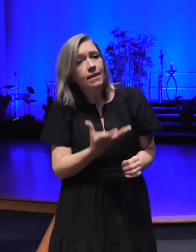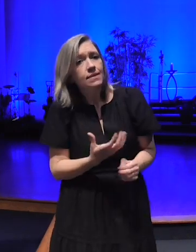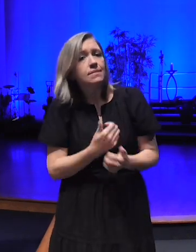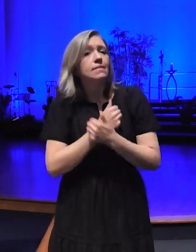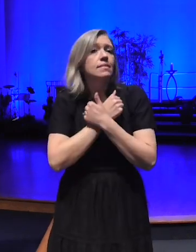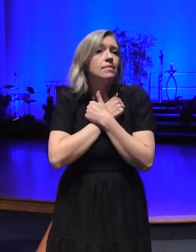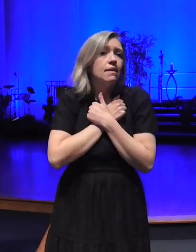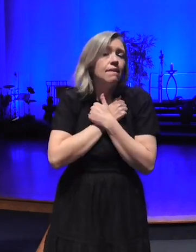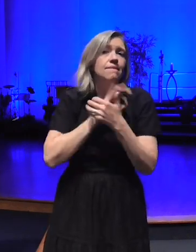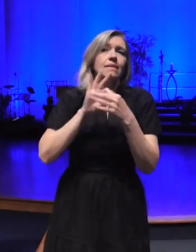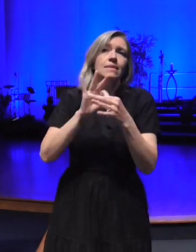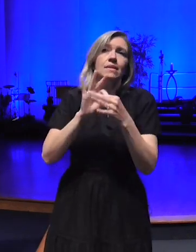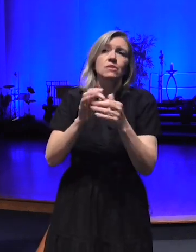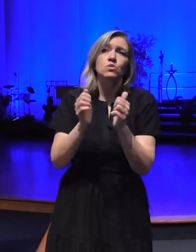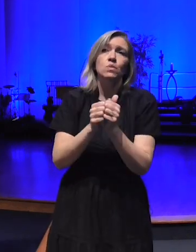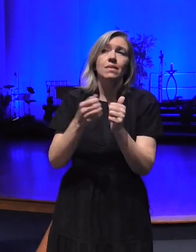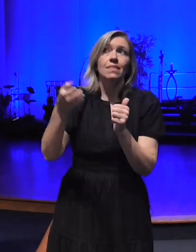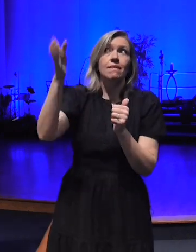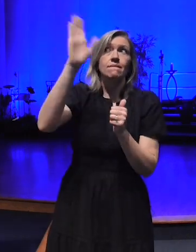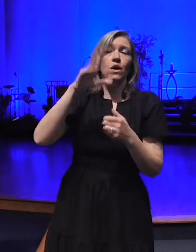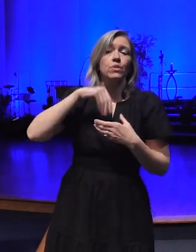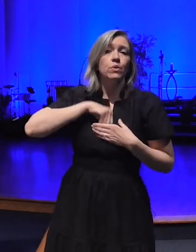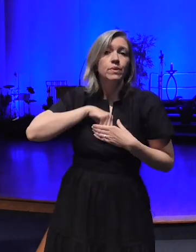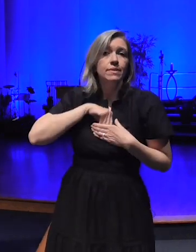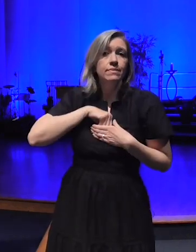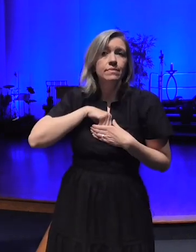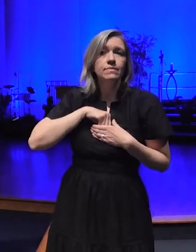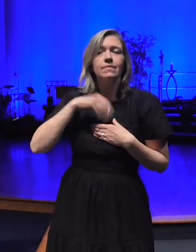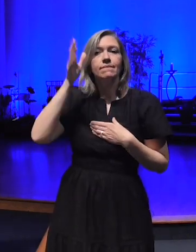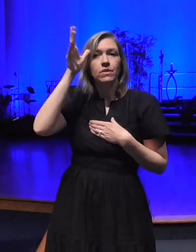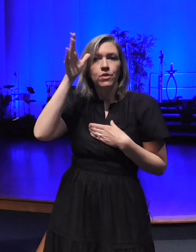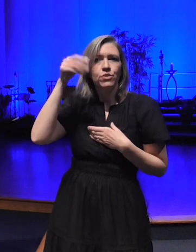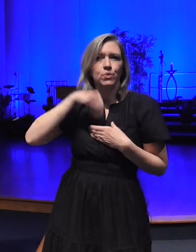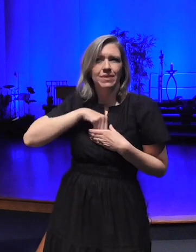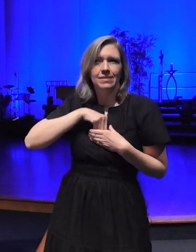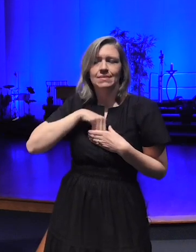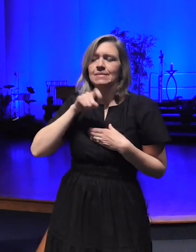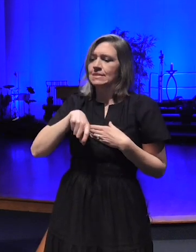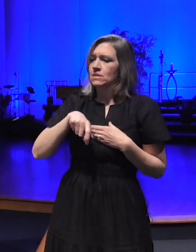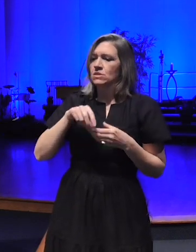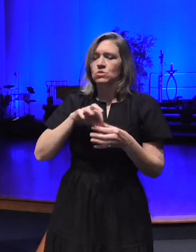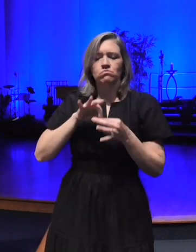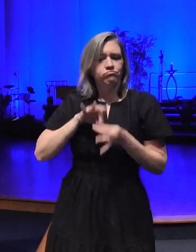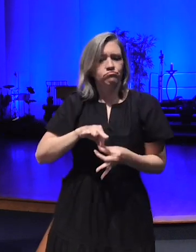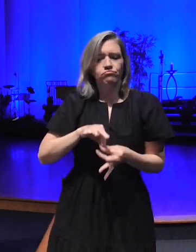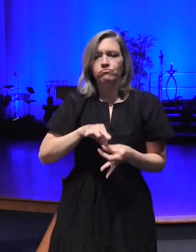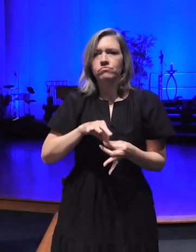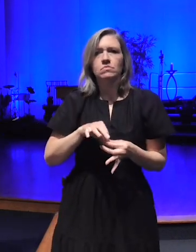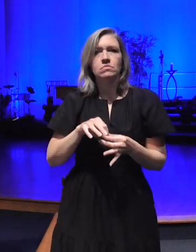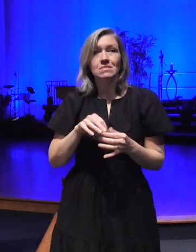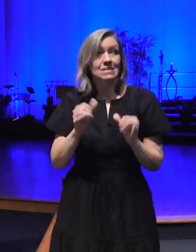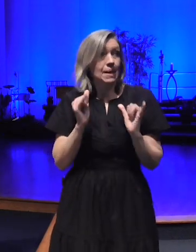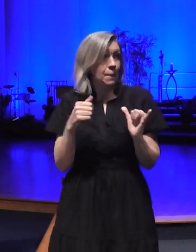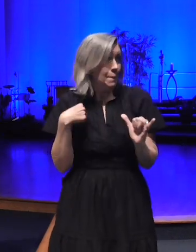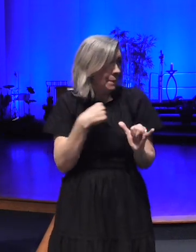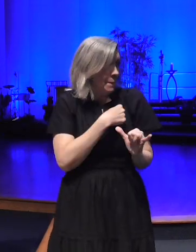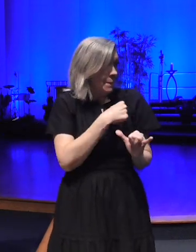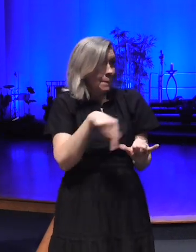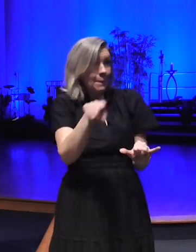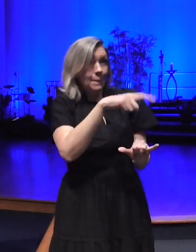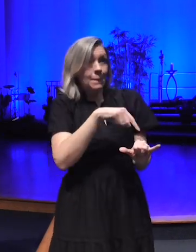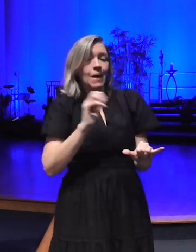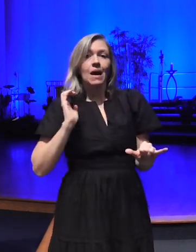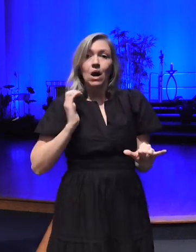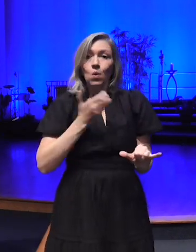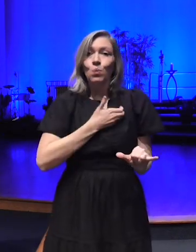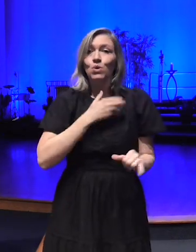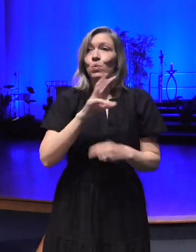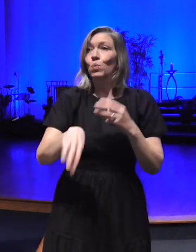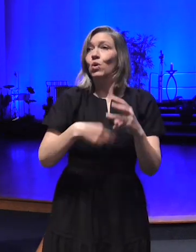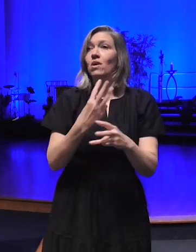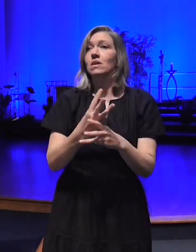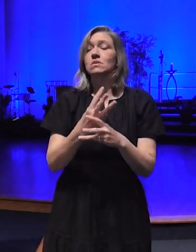interior necesitaba Recon conectarse y recargarse y nosotros también nuestro mundo es ruidoso y